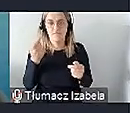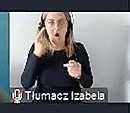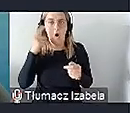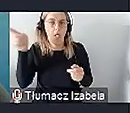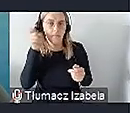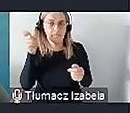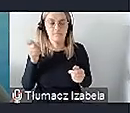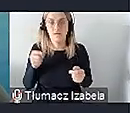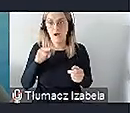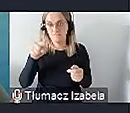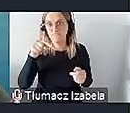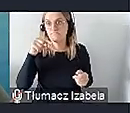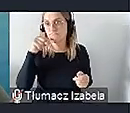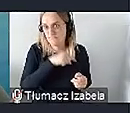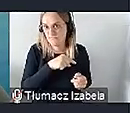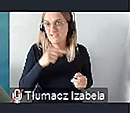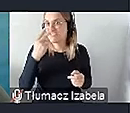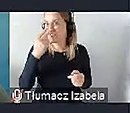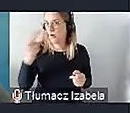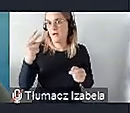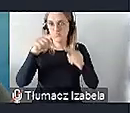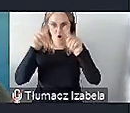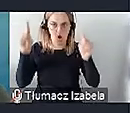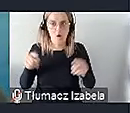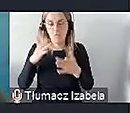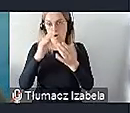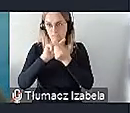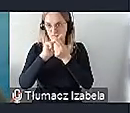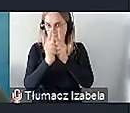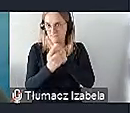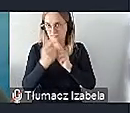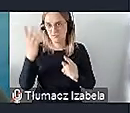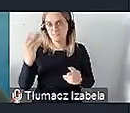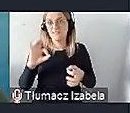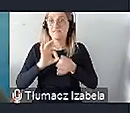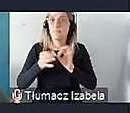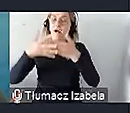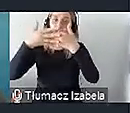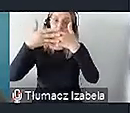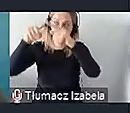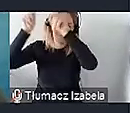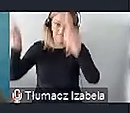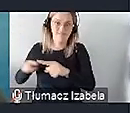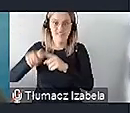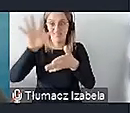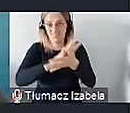a są państwo w stanie ten obraz zauważyć i jakoś przetworzyć. Gdyby była ściana tekstu na tym billboardzie,